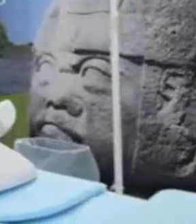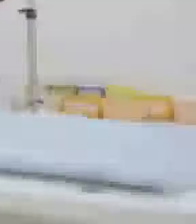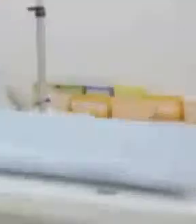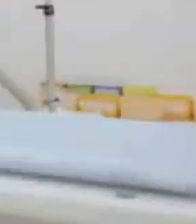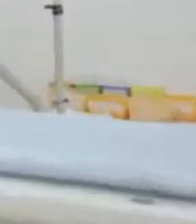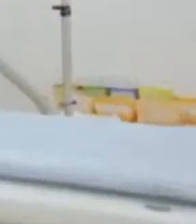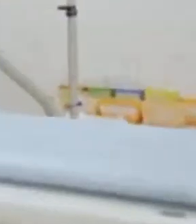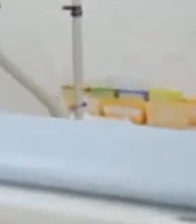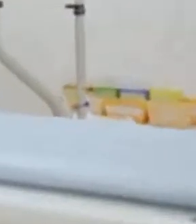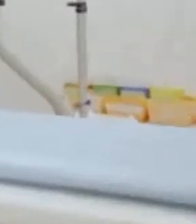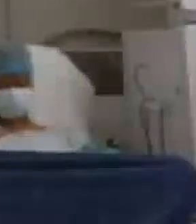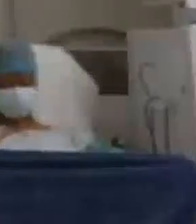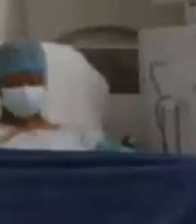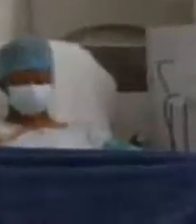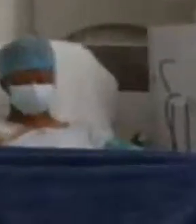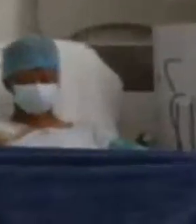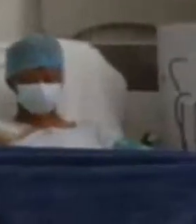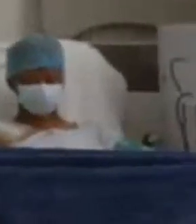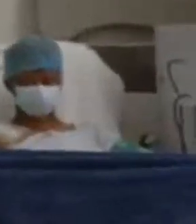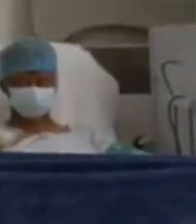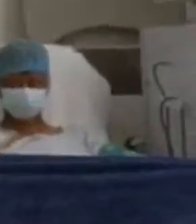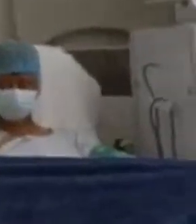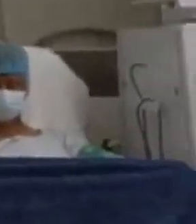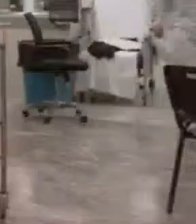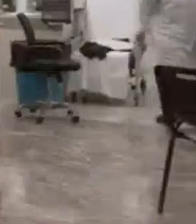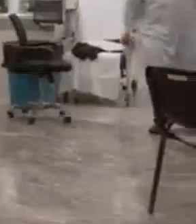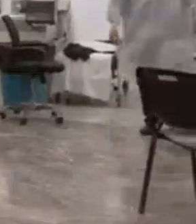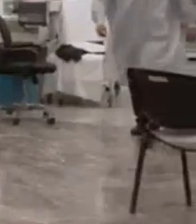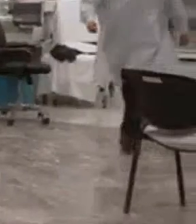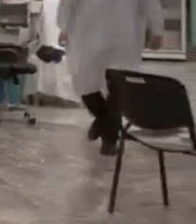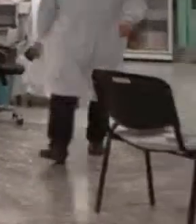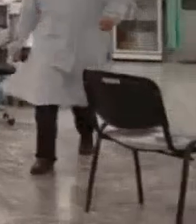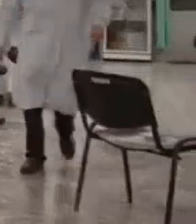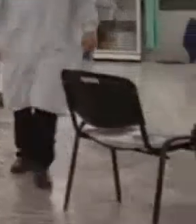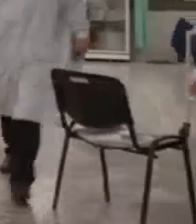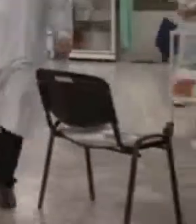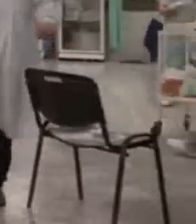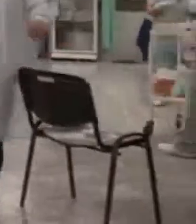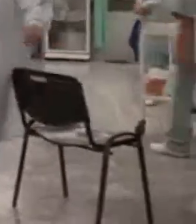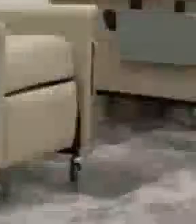y tomógrafo. Hoy fortalecemos este hospital en beneficio de millones de mexicanos. Con